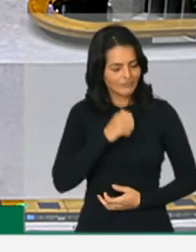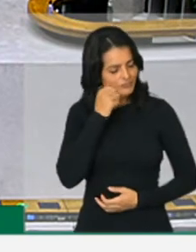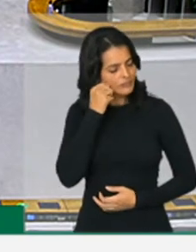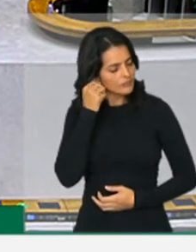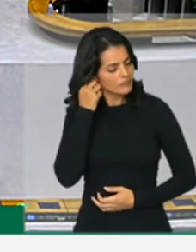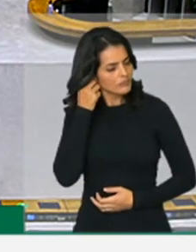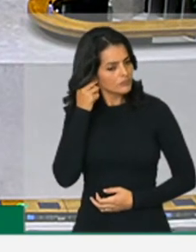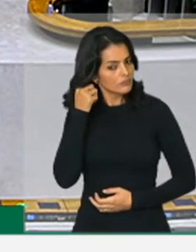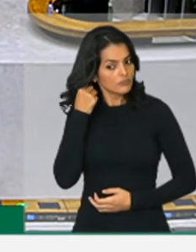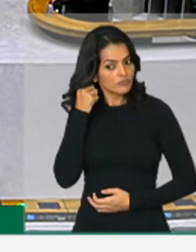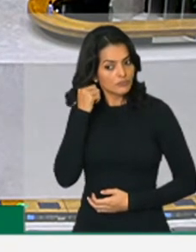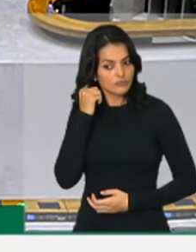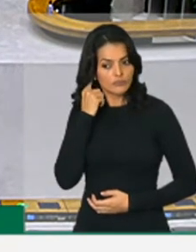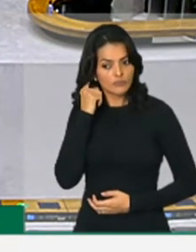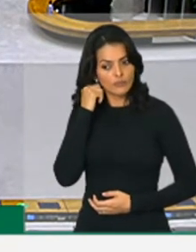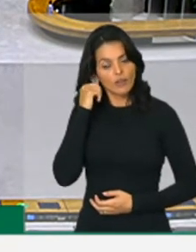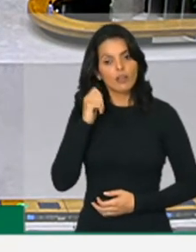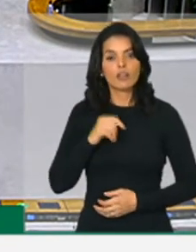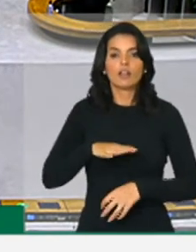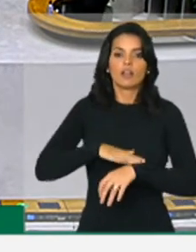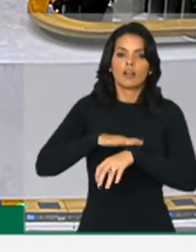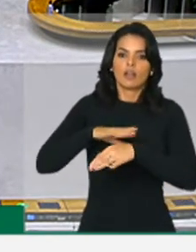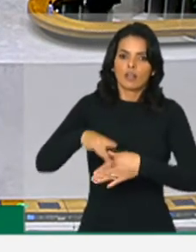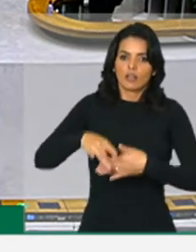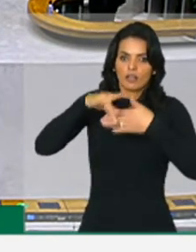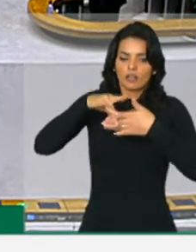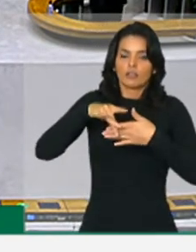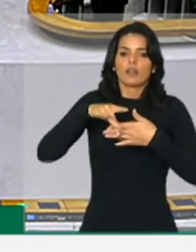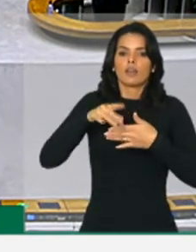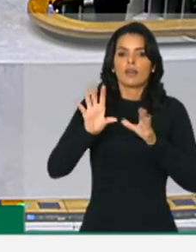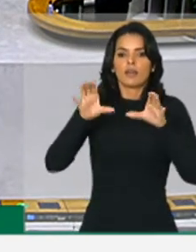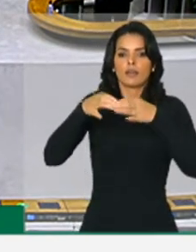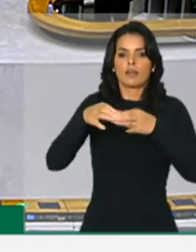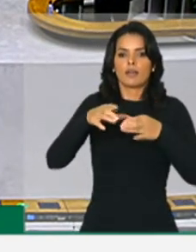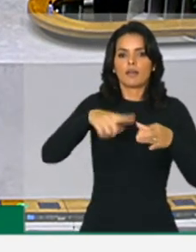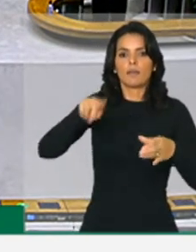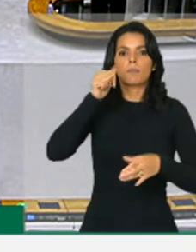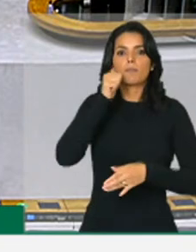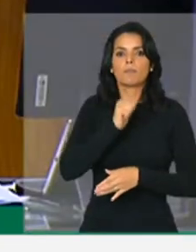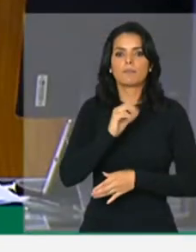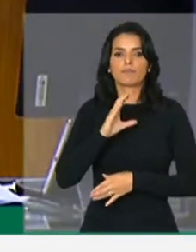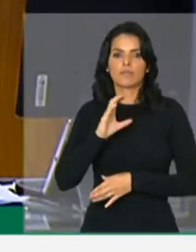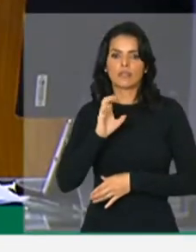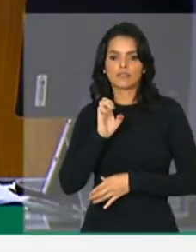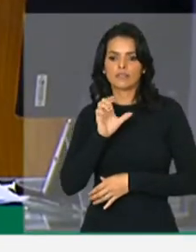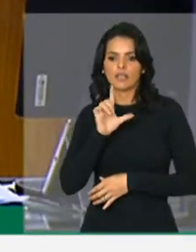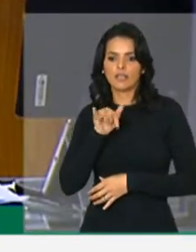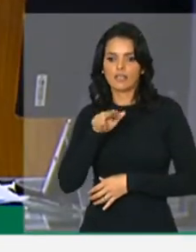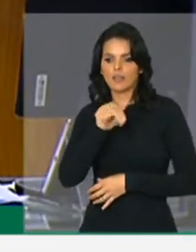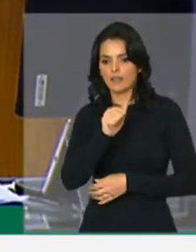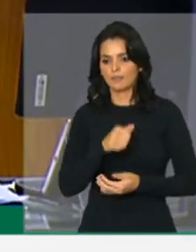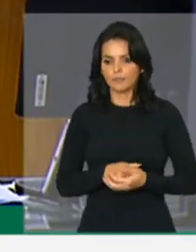DEPUTADA ERIKA. -- [PRESIDENTE]: ESTAMOS VENDO AQUI, DEPUTADA CELINA, DEPUTADA CELINA, DEPUTADA BENEDITA PELA LIDERANÇA DA BANCADA FEMININA. [DEPUTADO]: SENHOR PRESIDENTE SÓ PARA ORIENTAR,